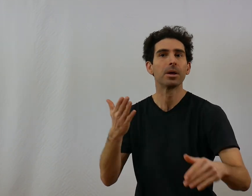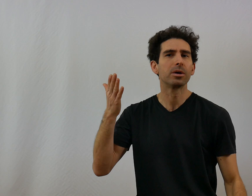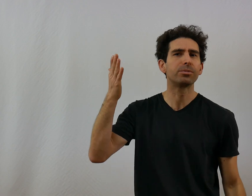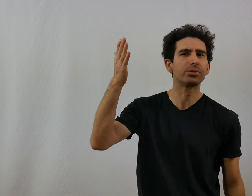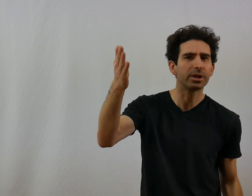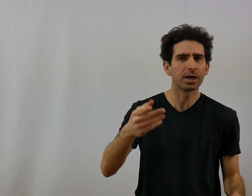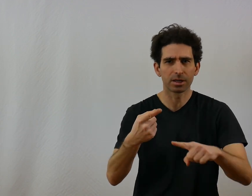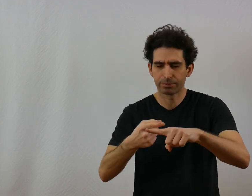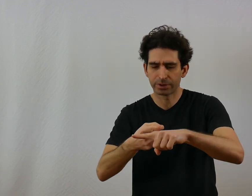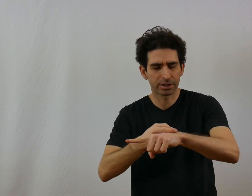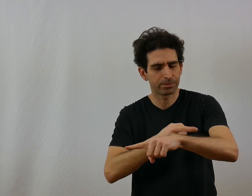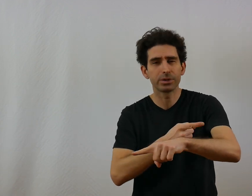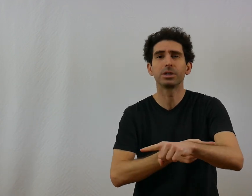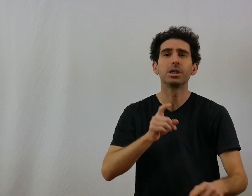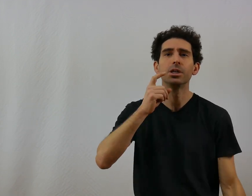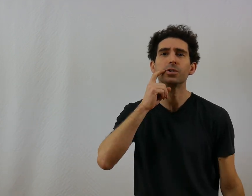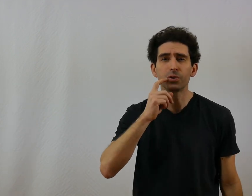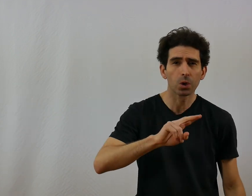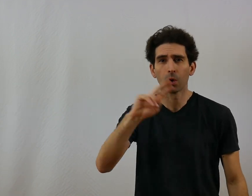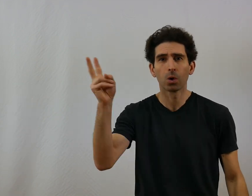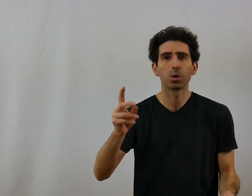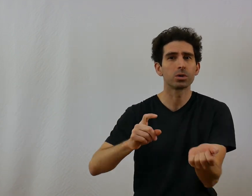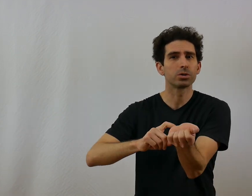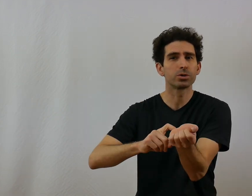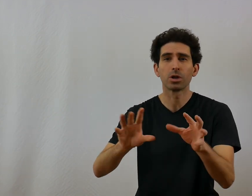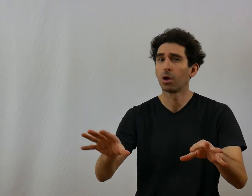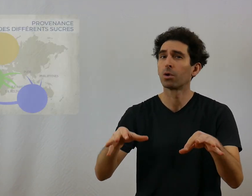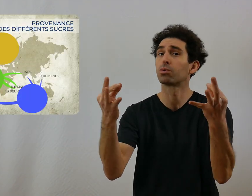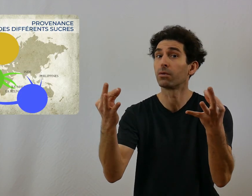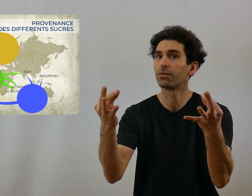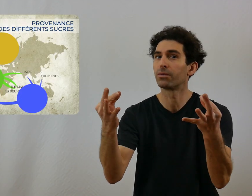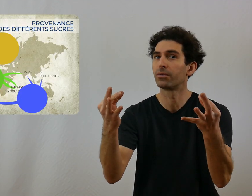Plus tard, petit à petit, on a trouvé d'autres sources de sucre.